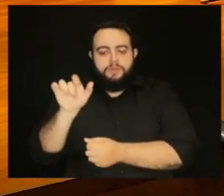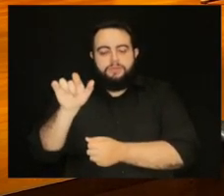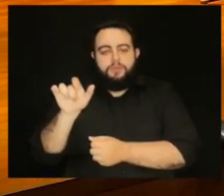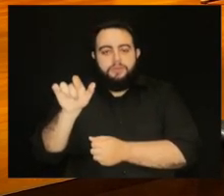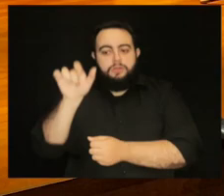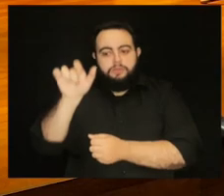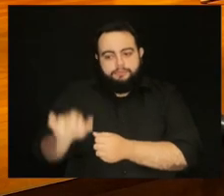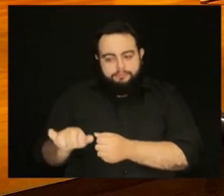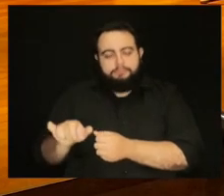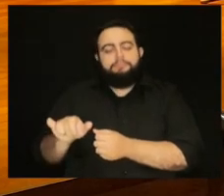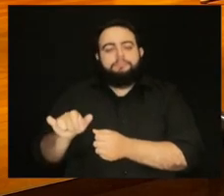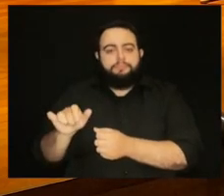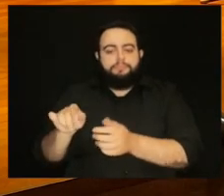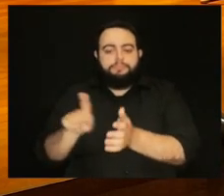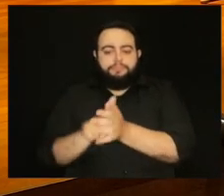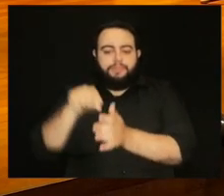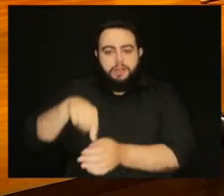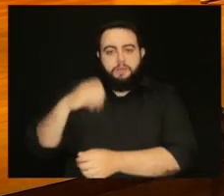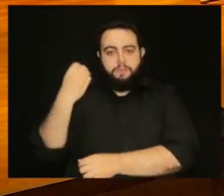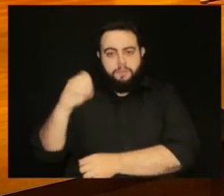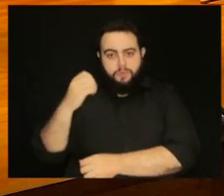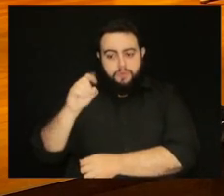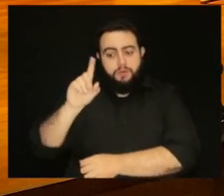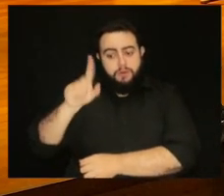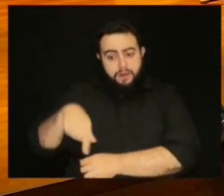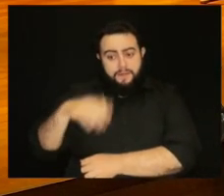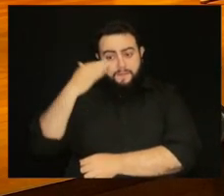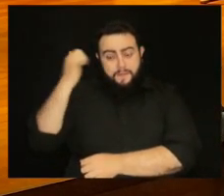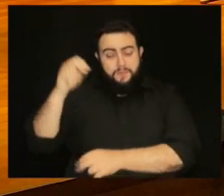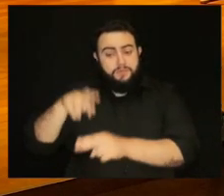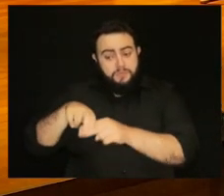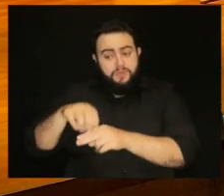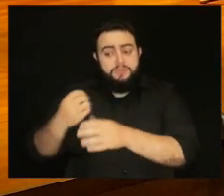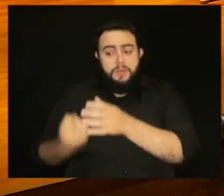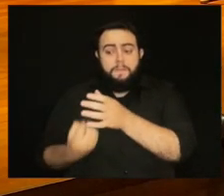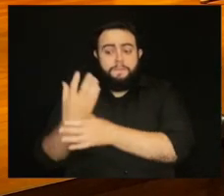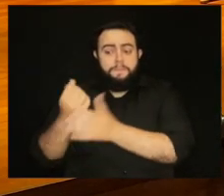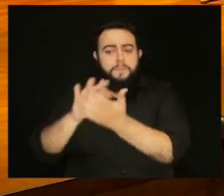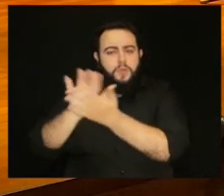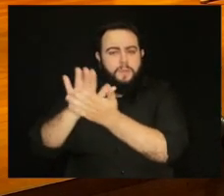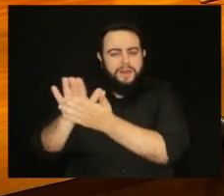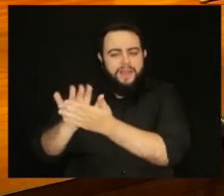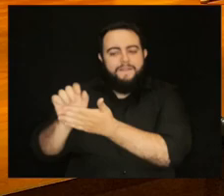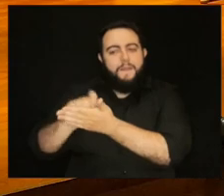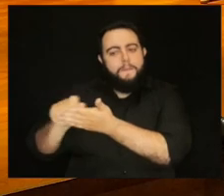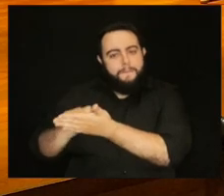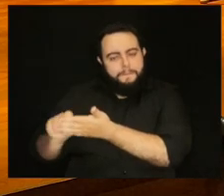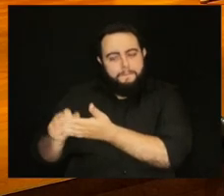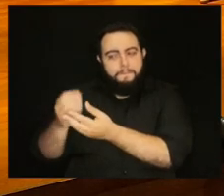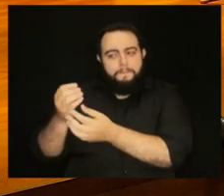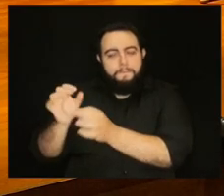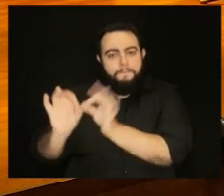partituras, as pessoas tocavam nas casas. Além desse lado todo lírico do Octávio Dutra